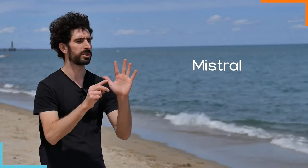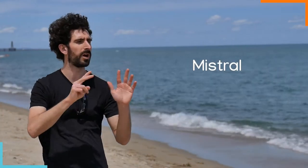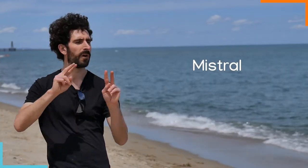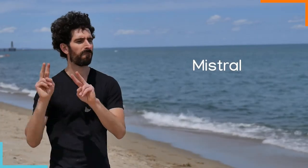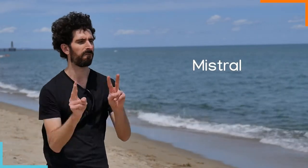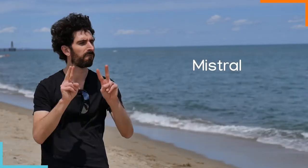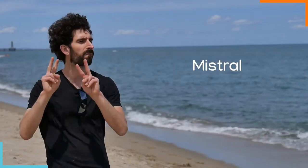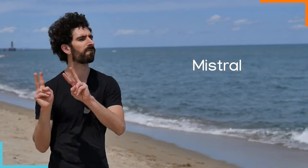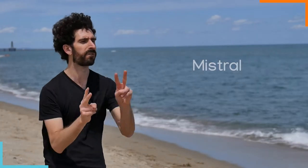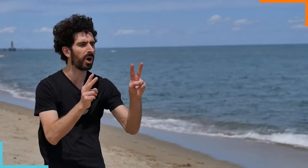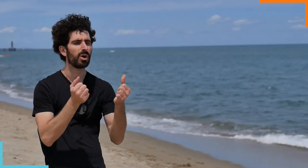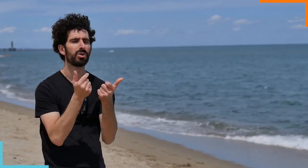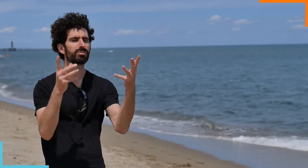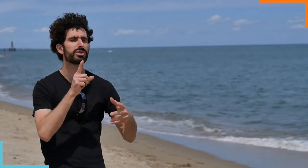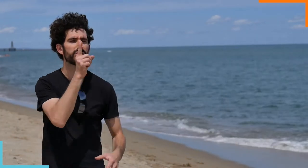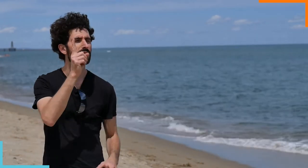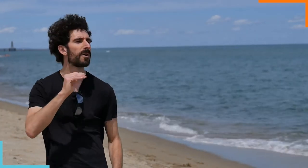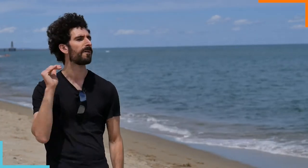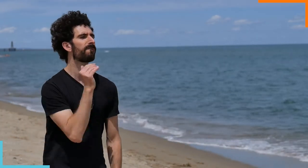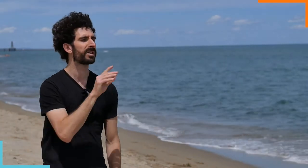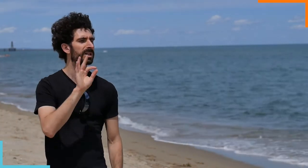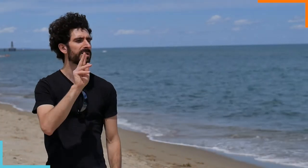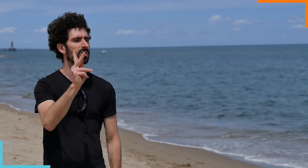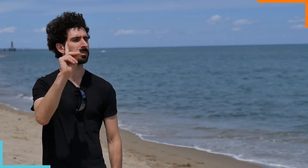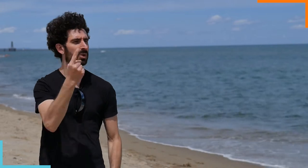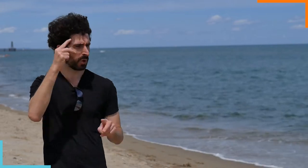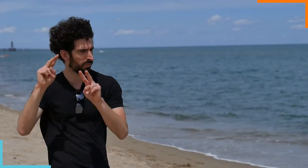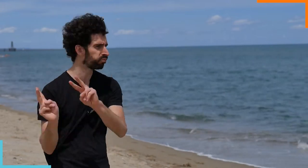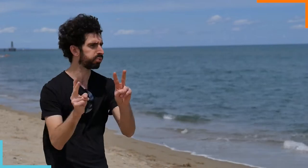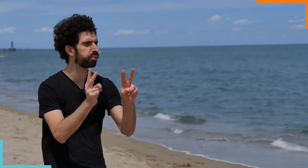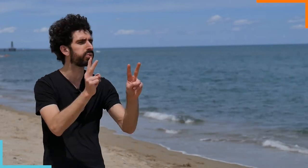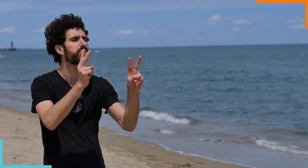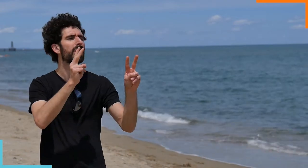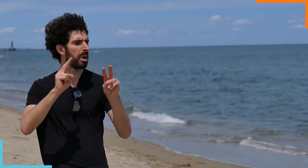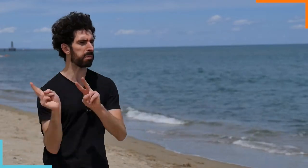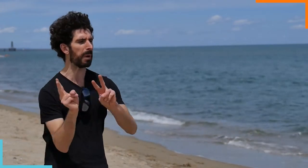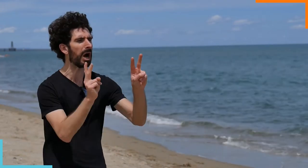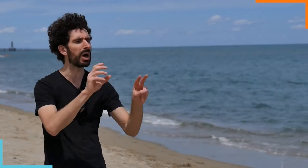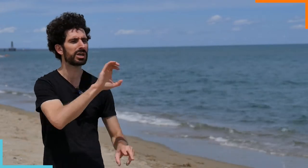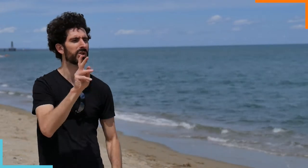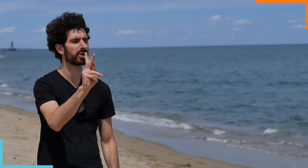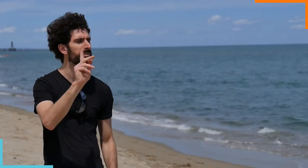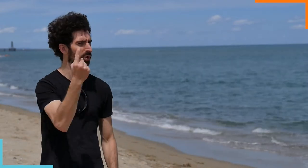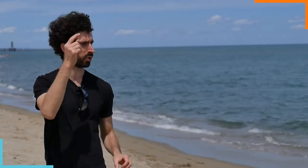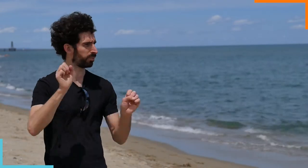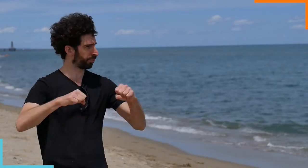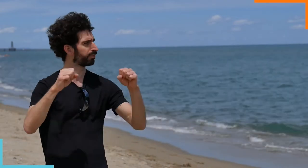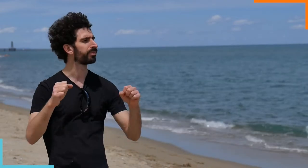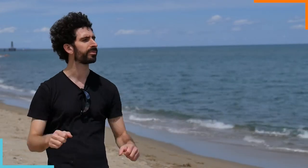un vent fort qui souffle plusieurs jours à une vitesse de 50 km/h. Des rafales de 100 km/h sont possibles.